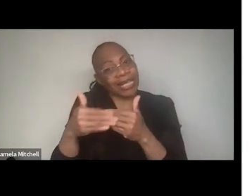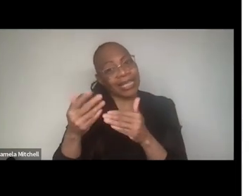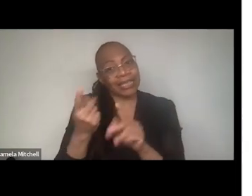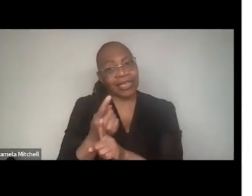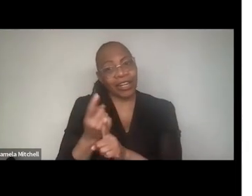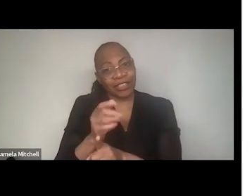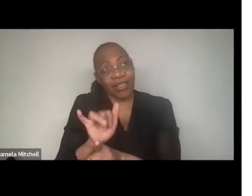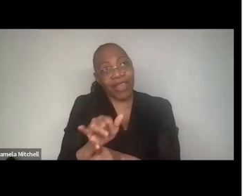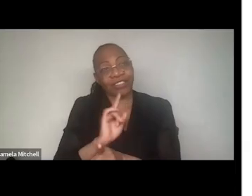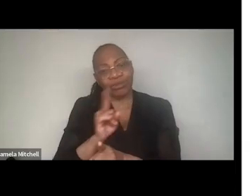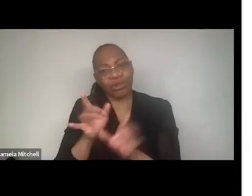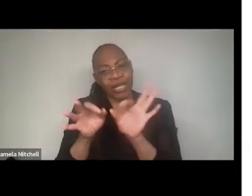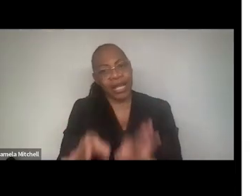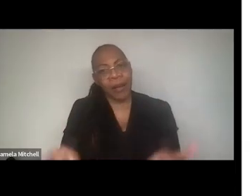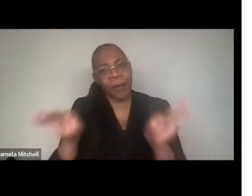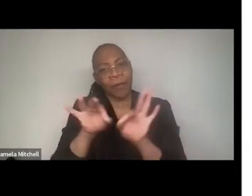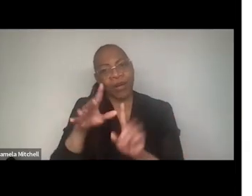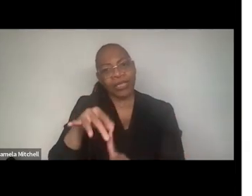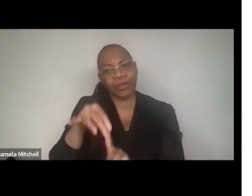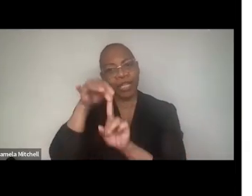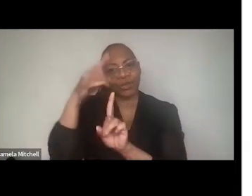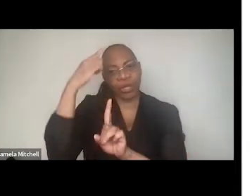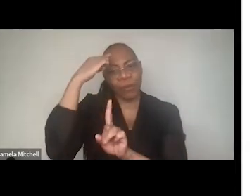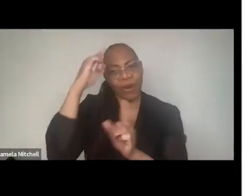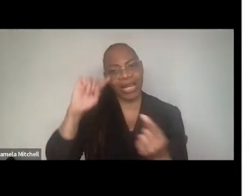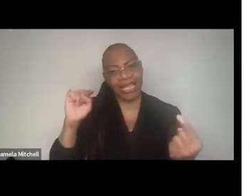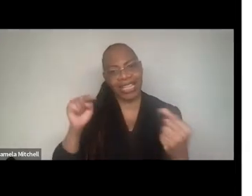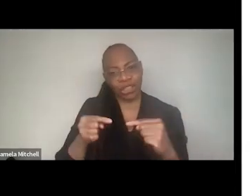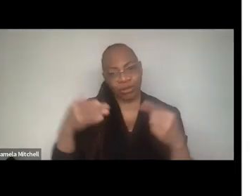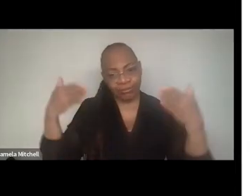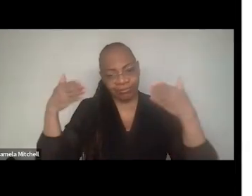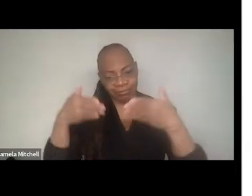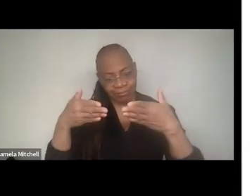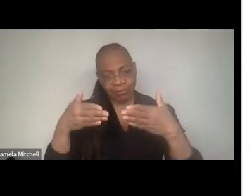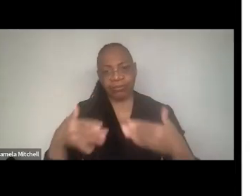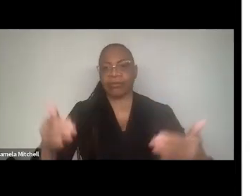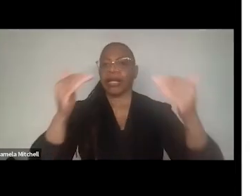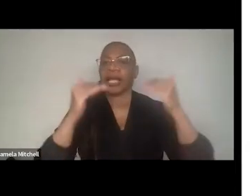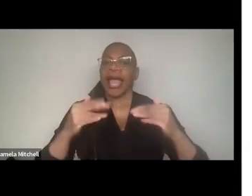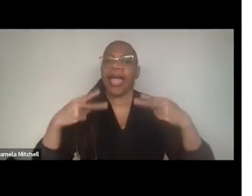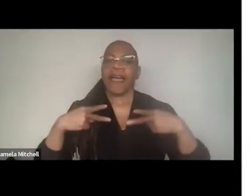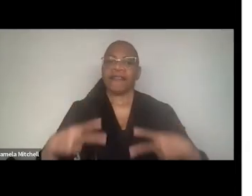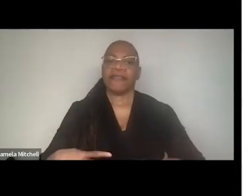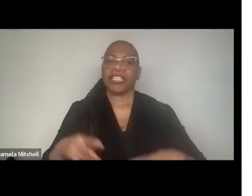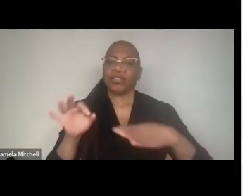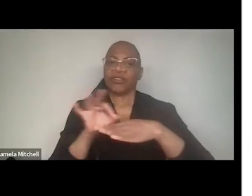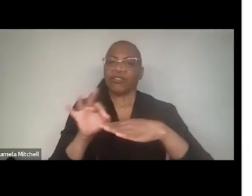especialmente con lesiones cerebrales. El funcionamiento físico junto con la limitación marcada en el funcionamiento mental.